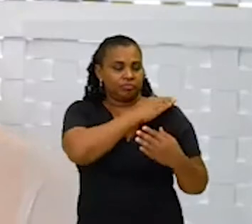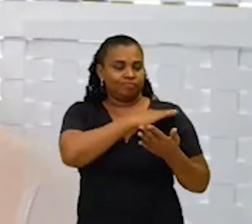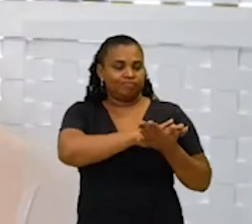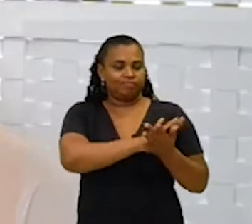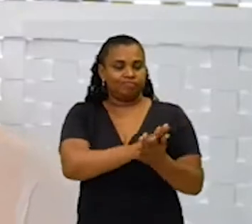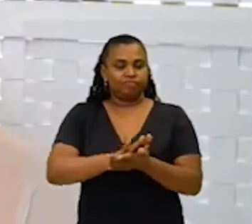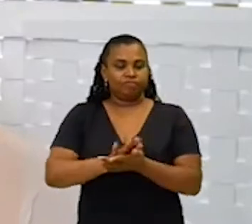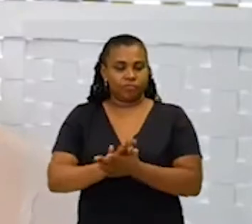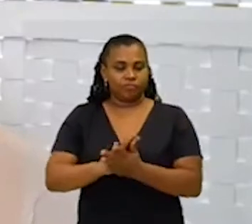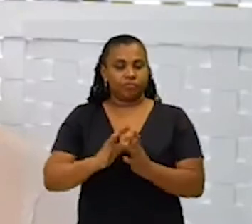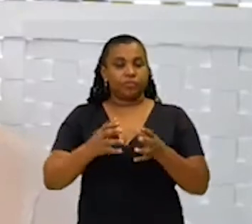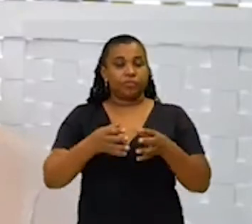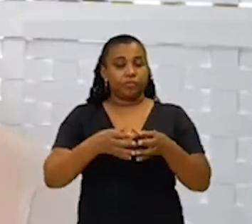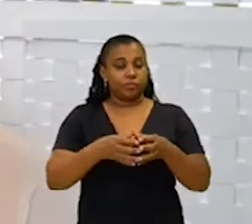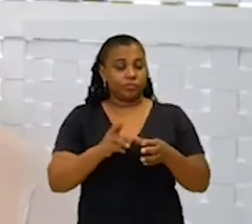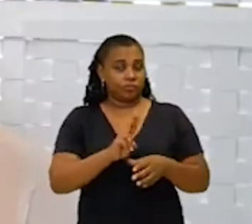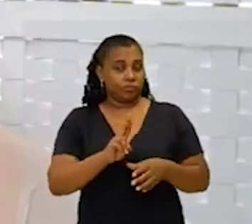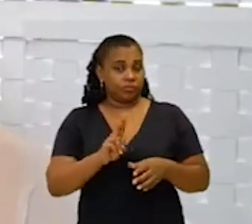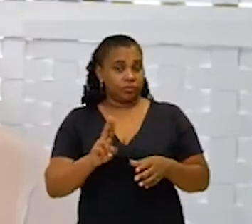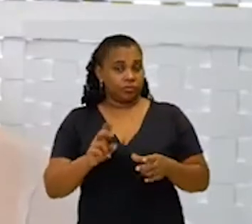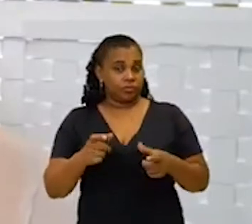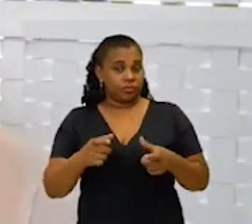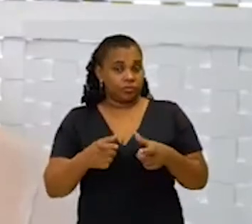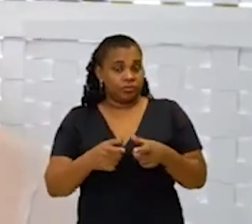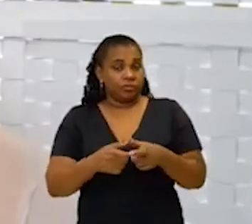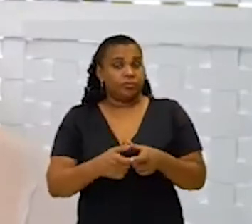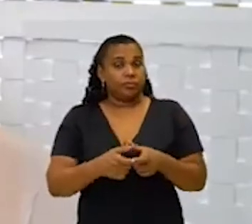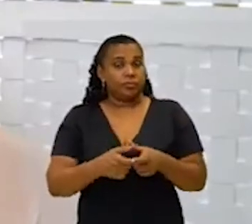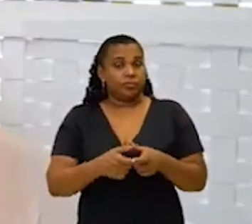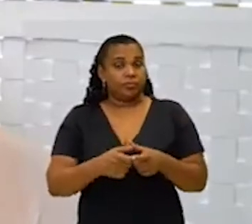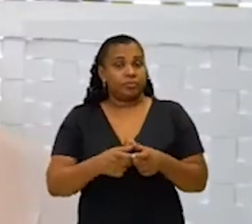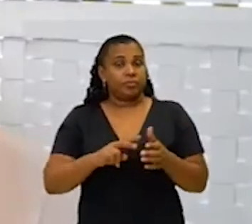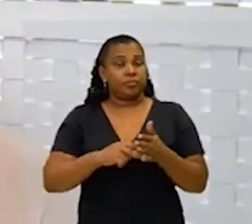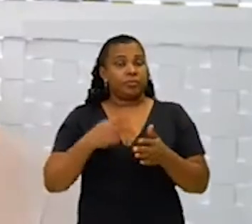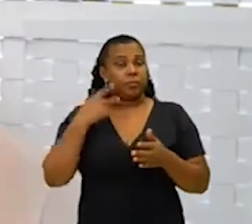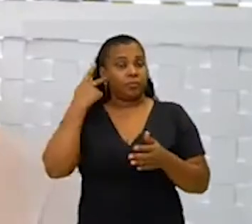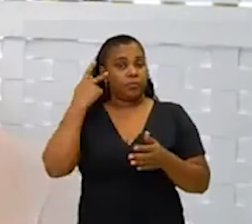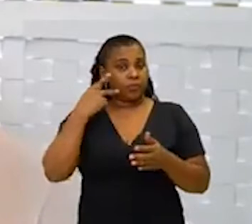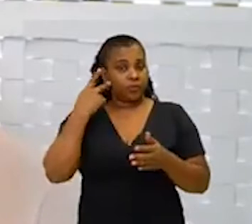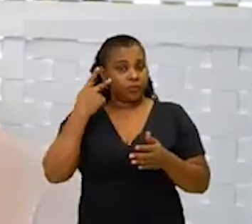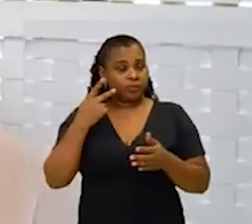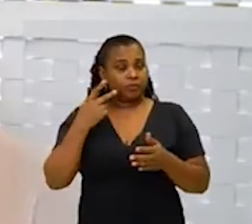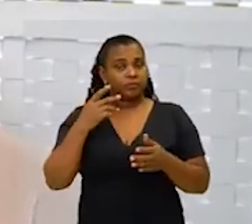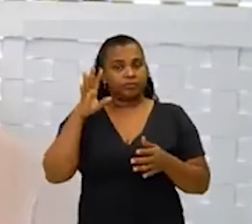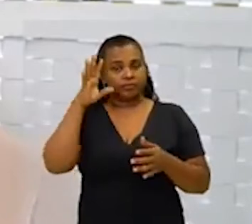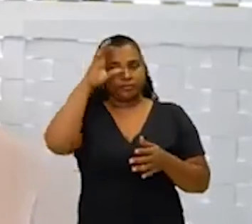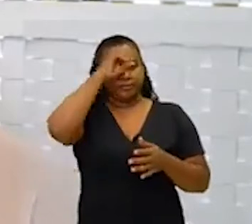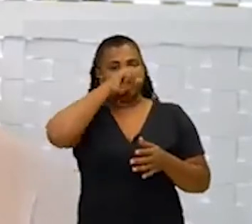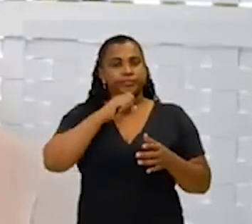grupo chamado de melhorias no sentido político Life compreendermos o quanto menorizado e que